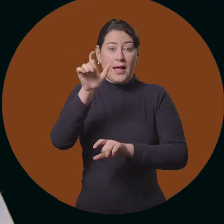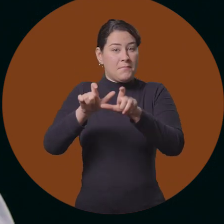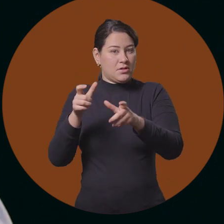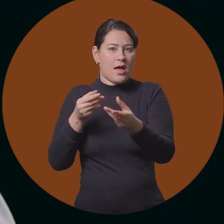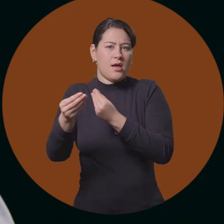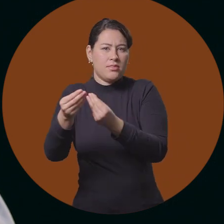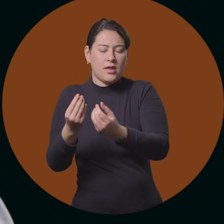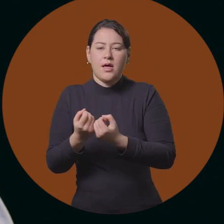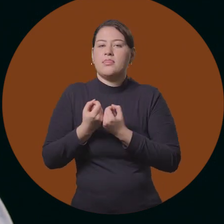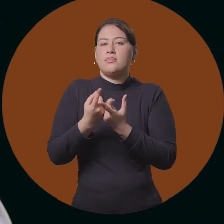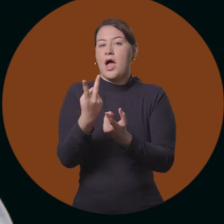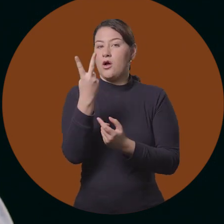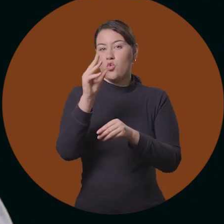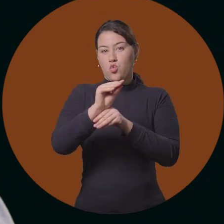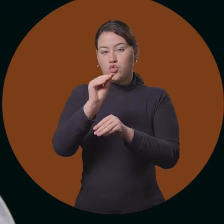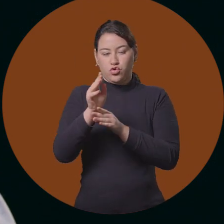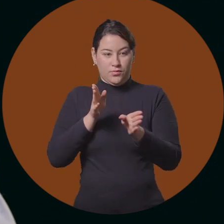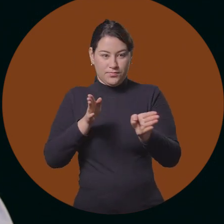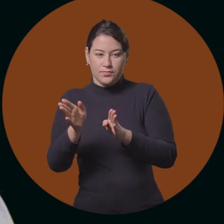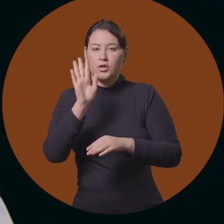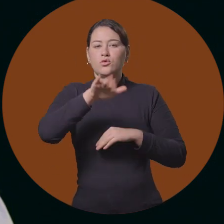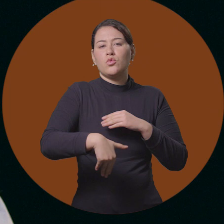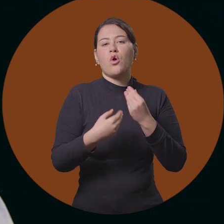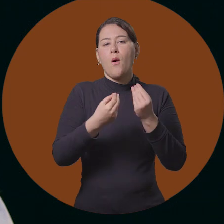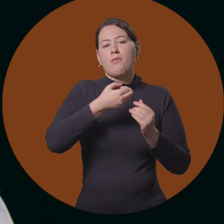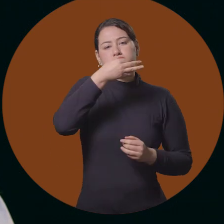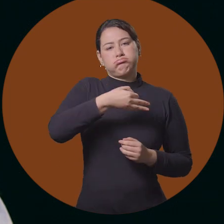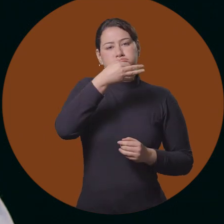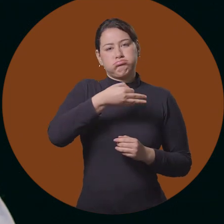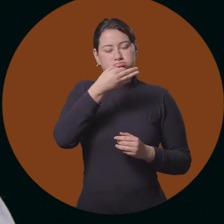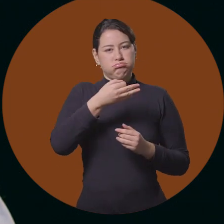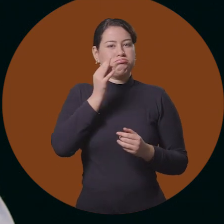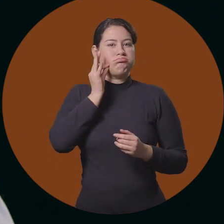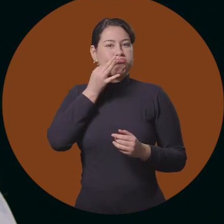le damos dos cursos de dos cosas: de cómo hacer buenas presentaciones y cómo hacer buenas reuniones.